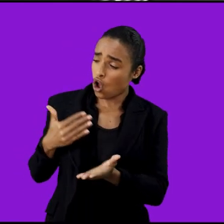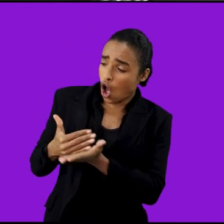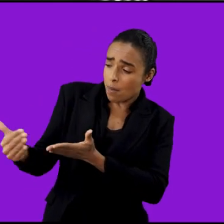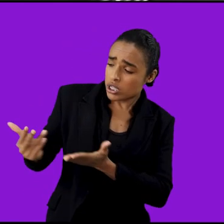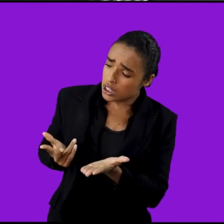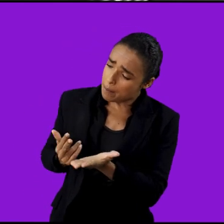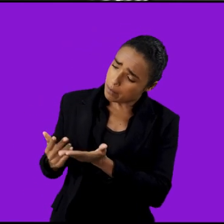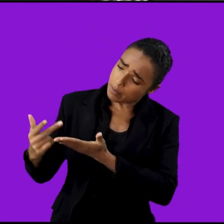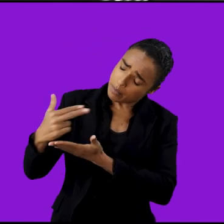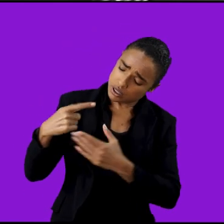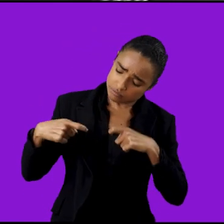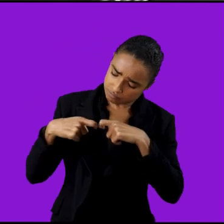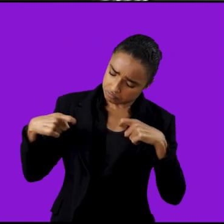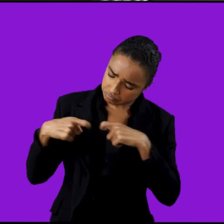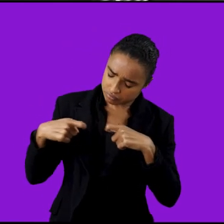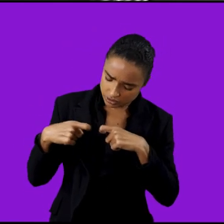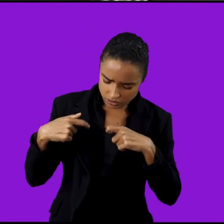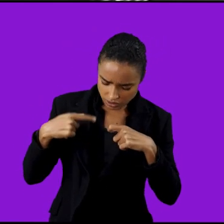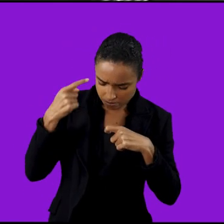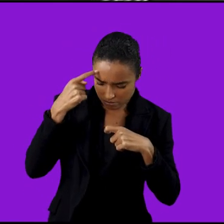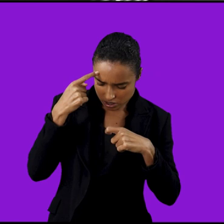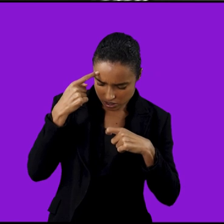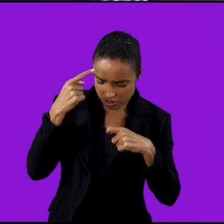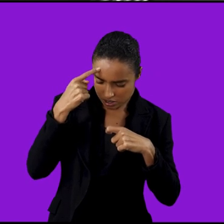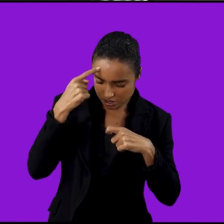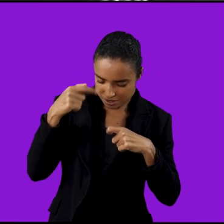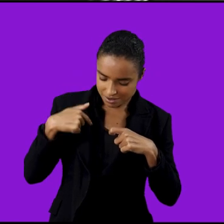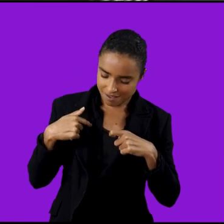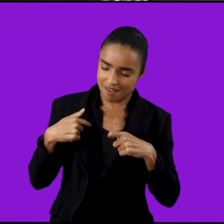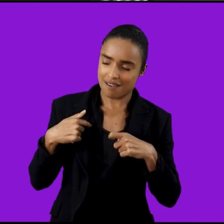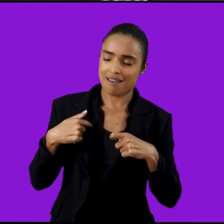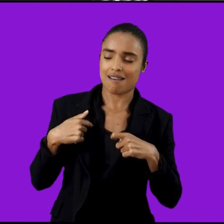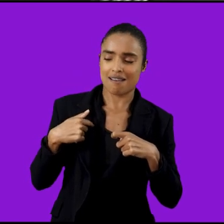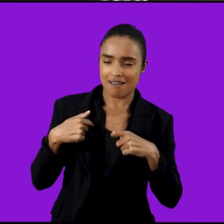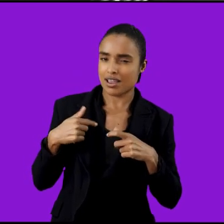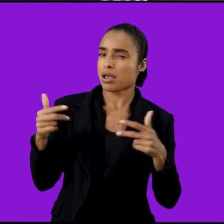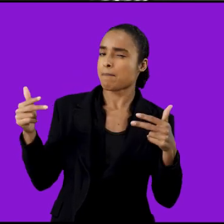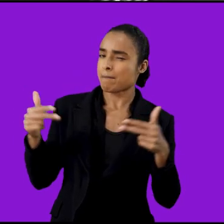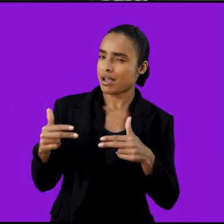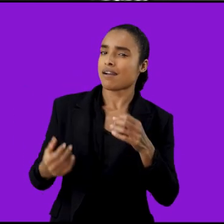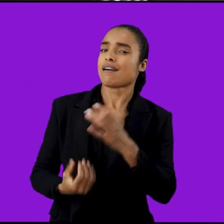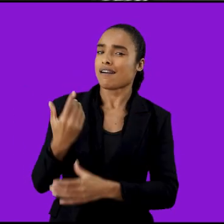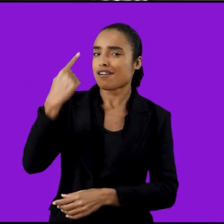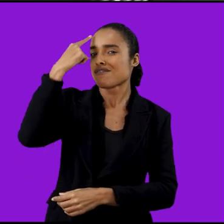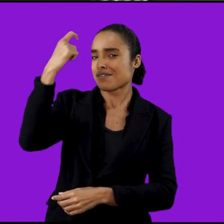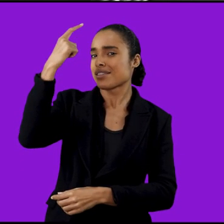comecei cortando jeans”. Tal e eu comecei a pensar “Mano, dá pra fazer minha parada”,